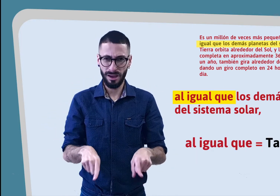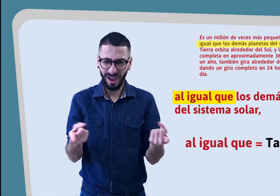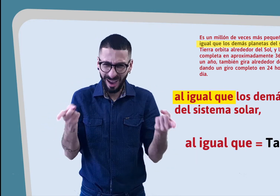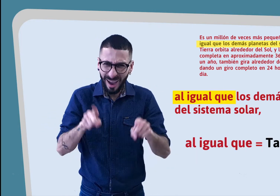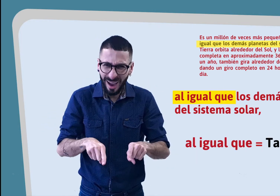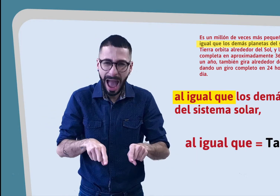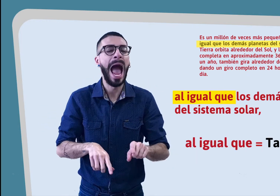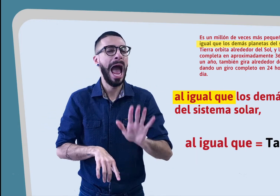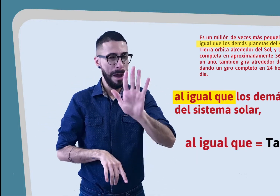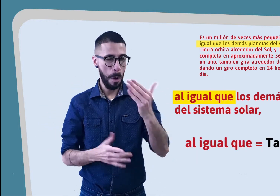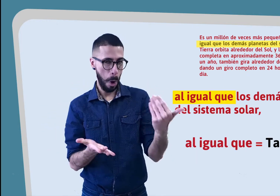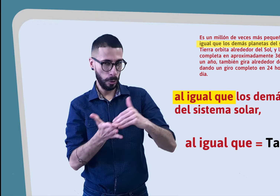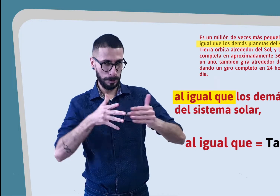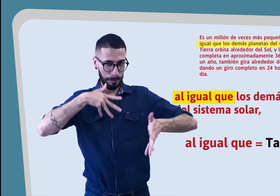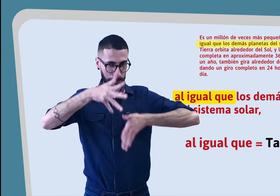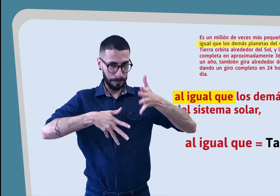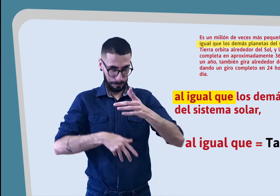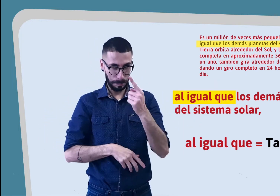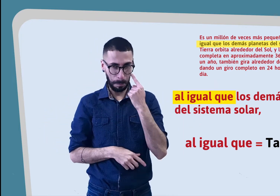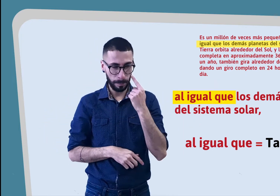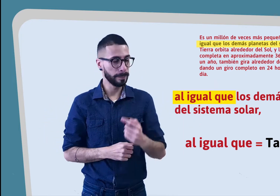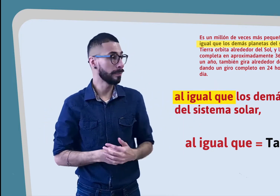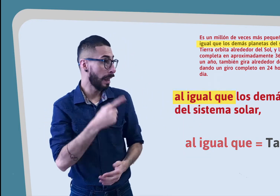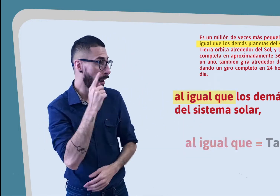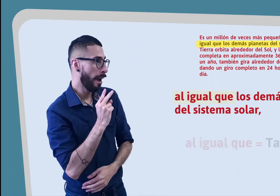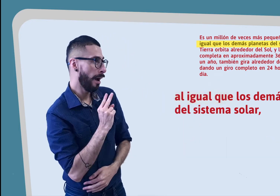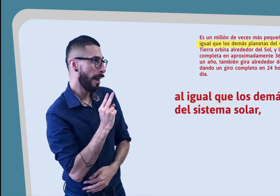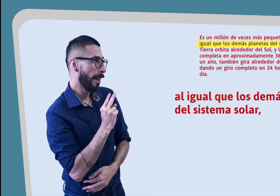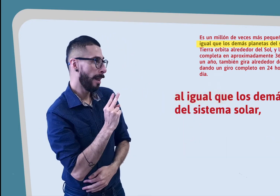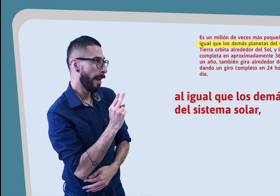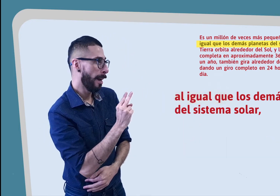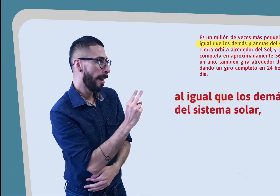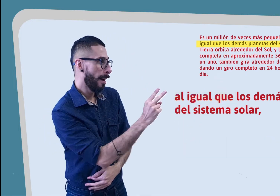¿Por qué también? Vamos a ver otra vez la expresión en lengua de señas. Leamos la frase.